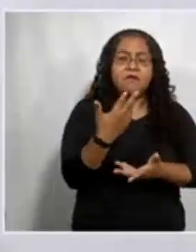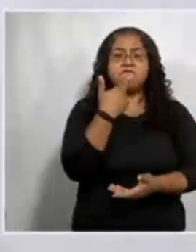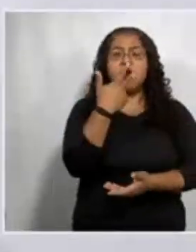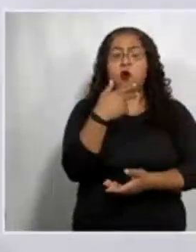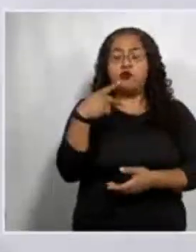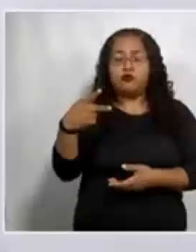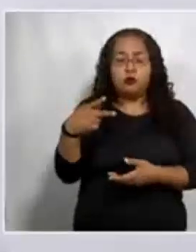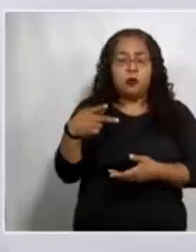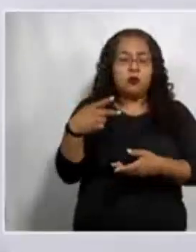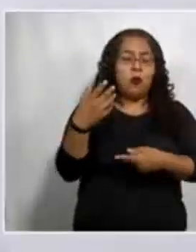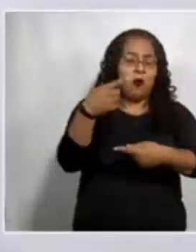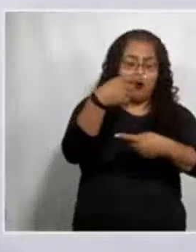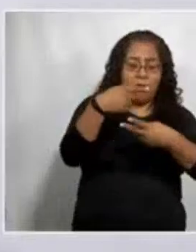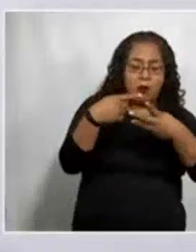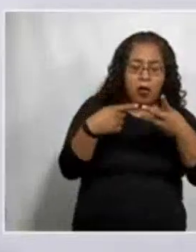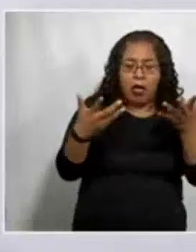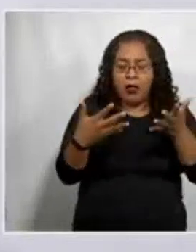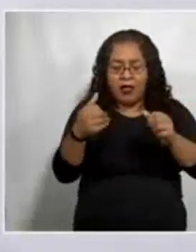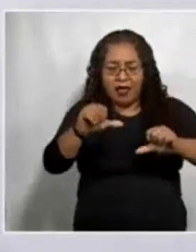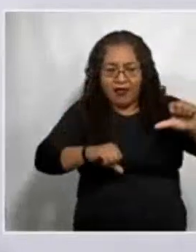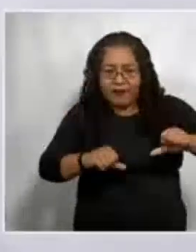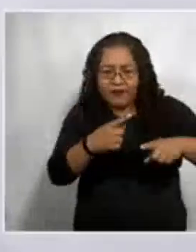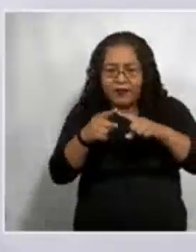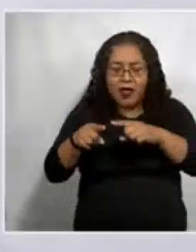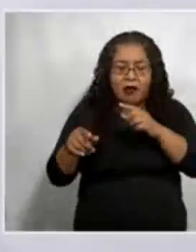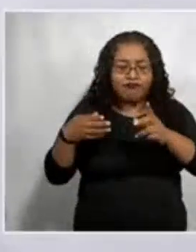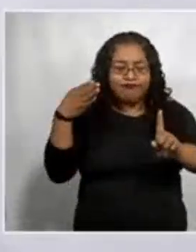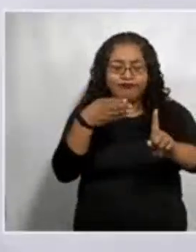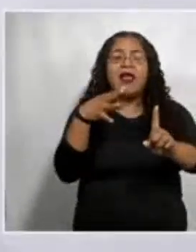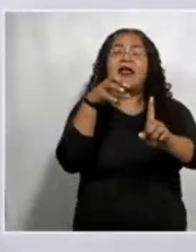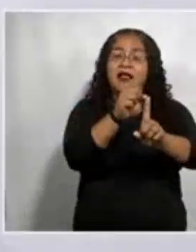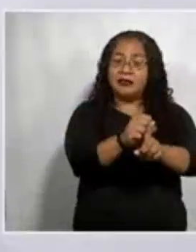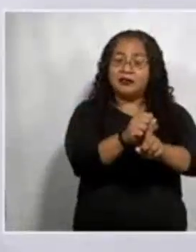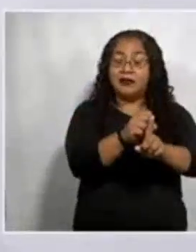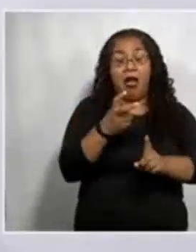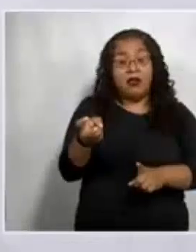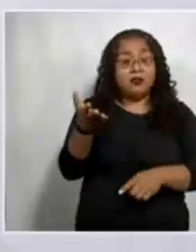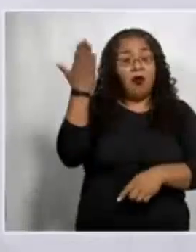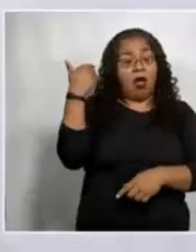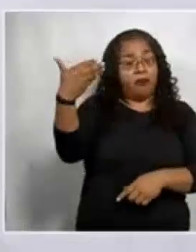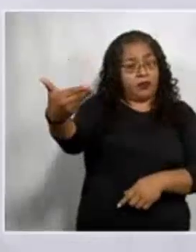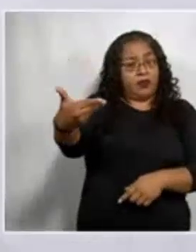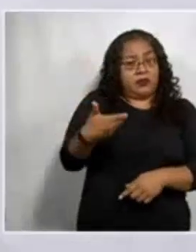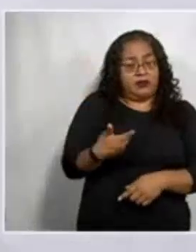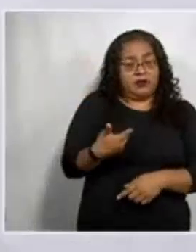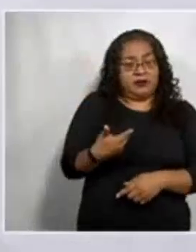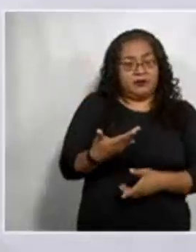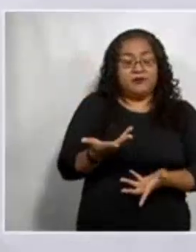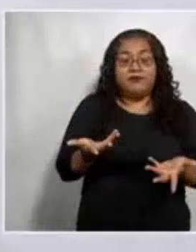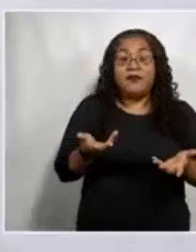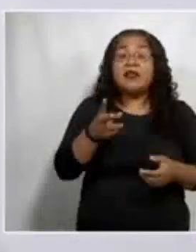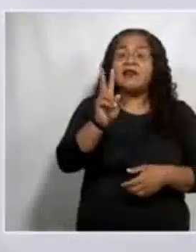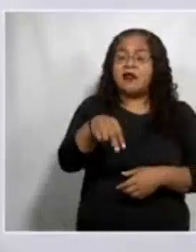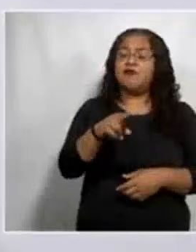Esa fue la primera demanda que hicieron y podemos decir que es demanda cumplida